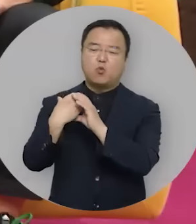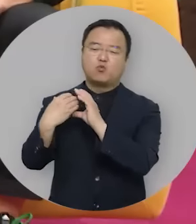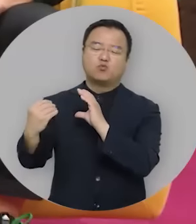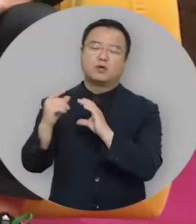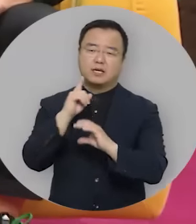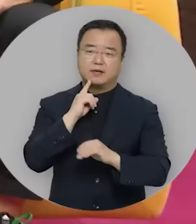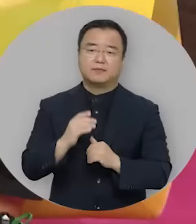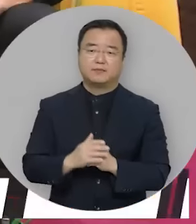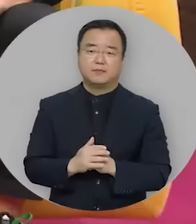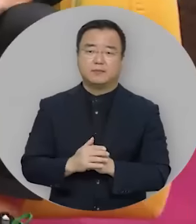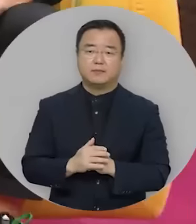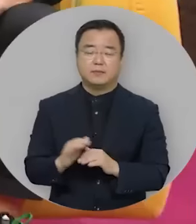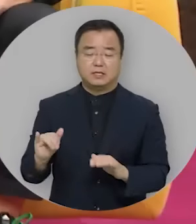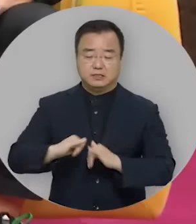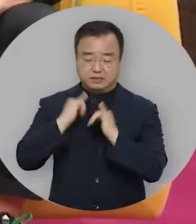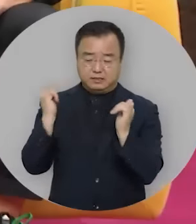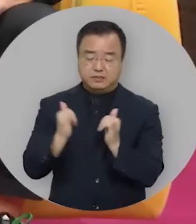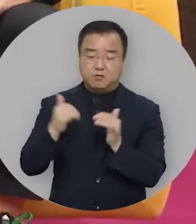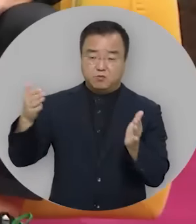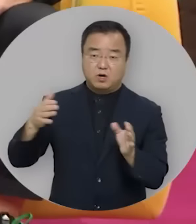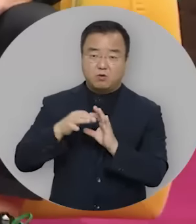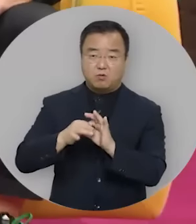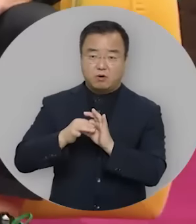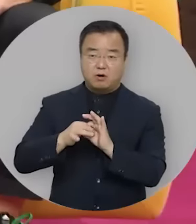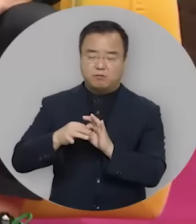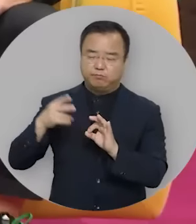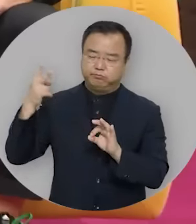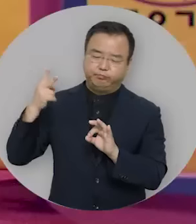그러면서 정말 사회적 관계가 단절되면서